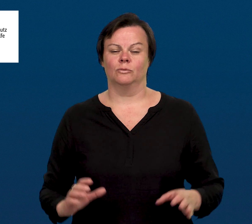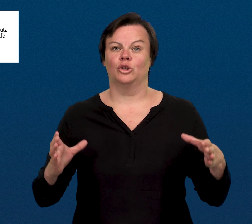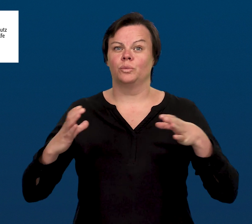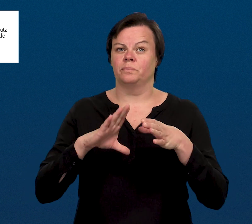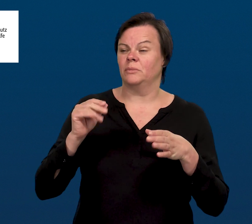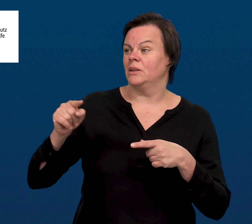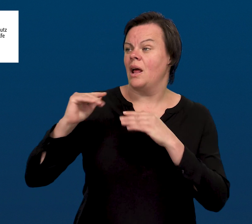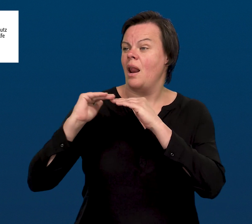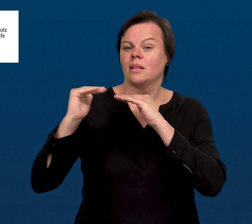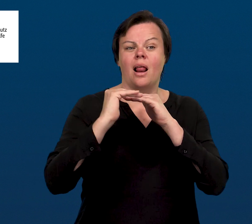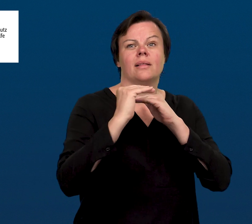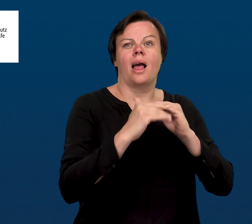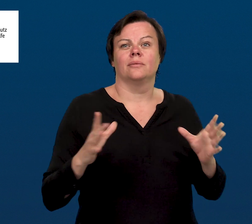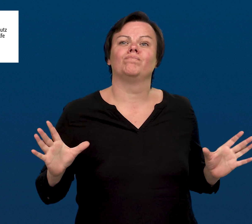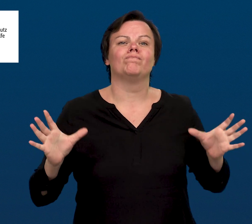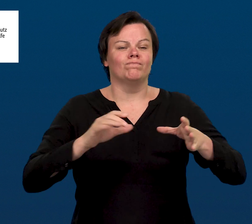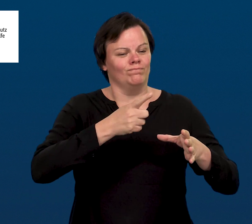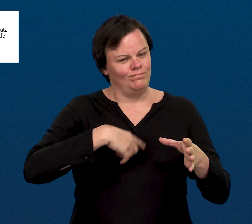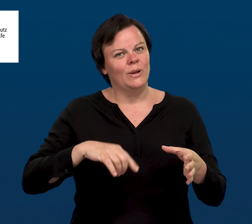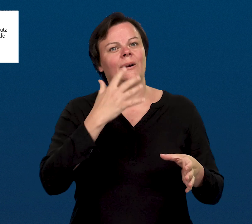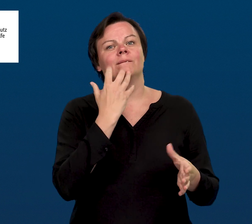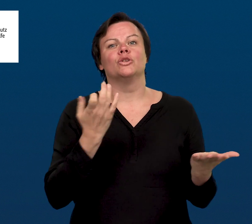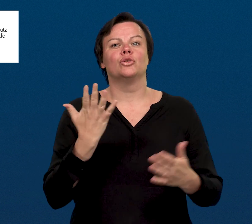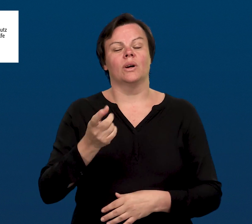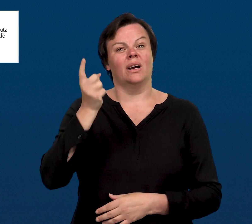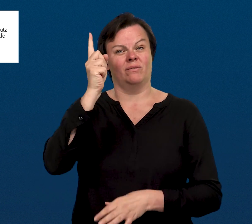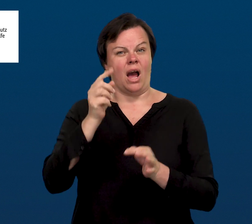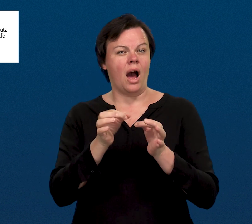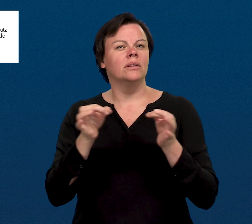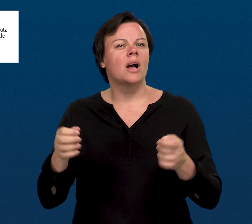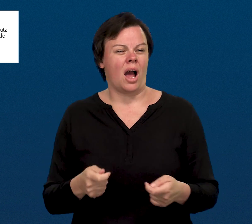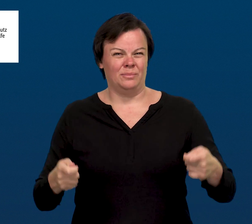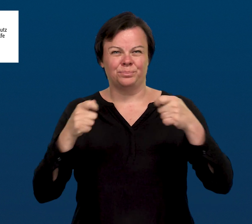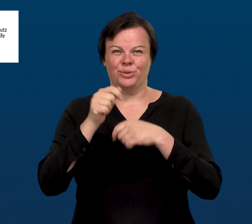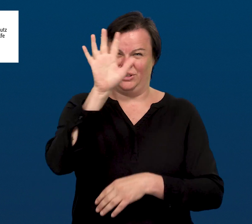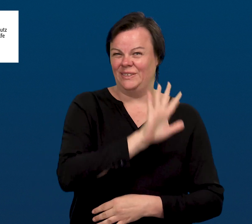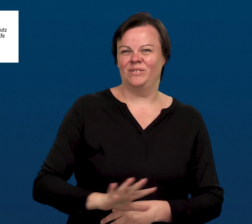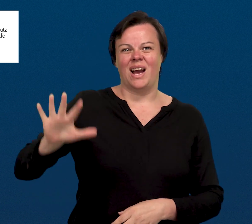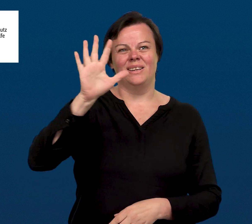Gemeinsam mit den Ländern möchten wir Sie am Bundesweiten Warntag